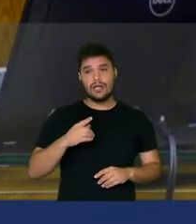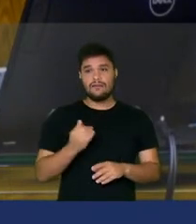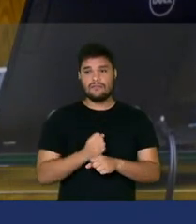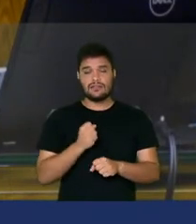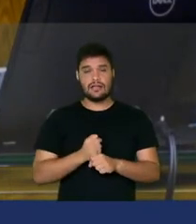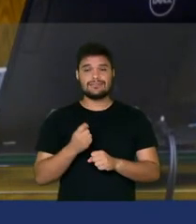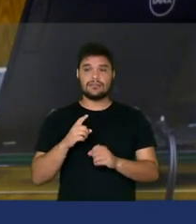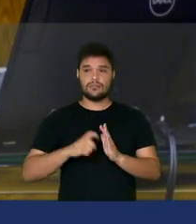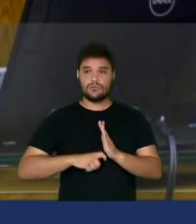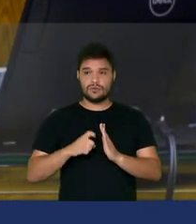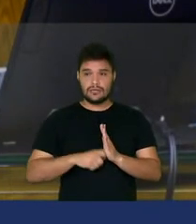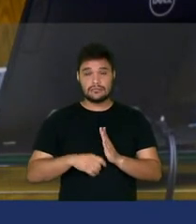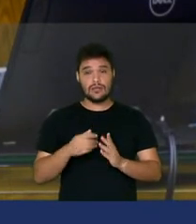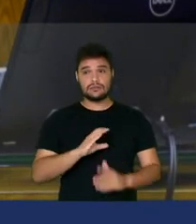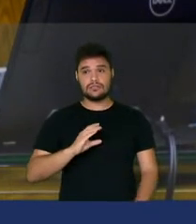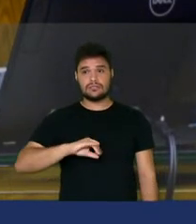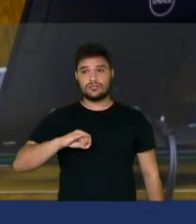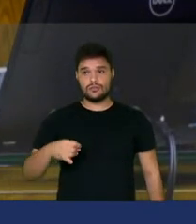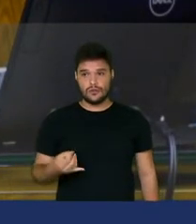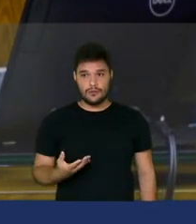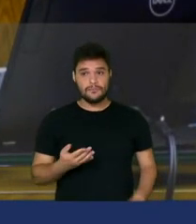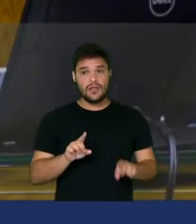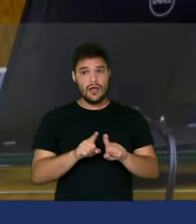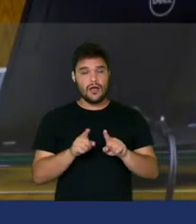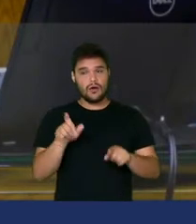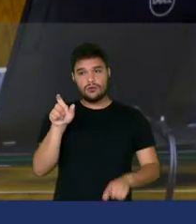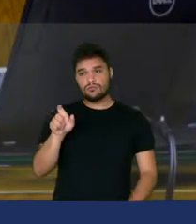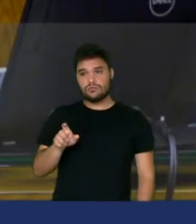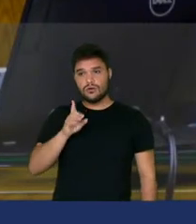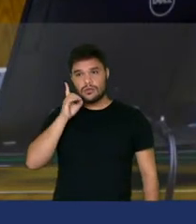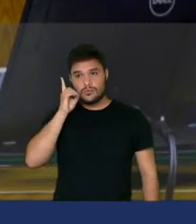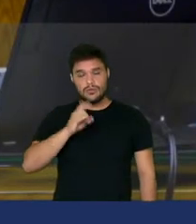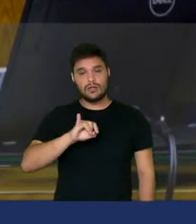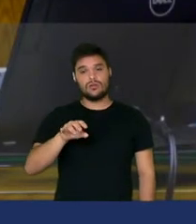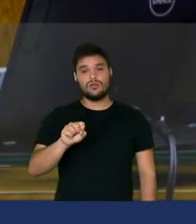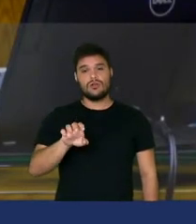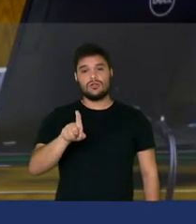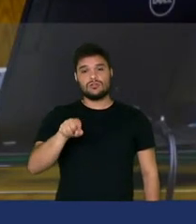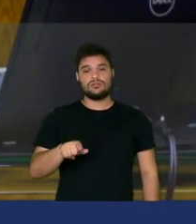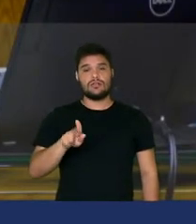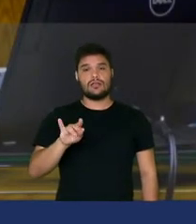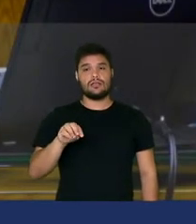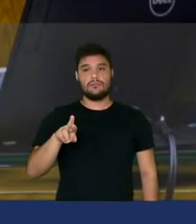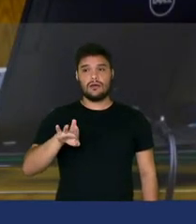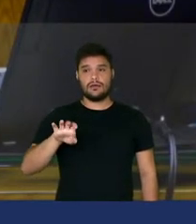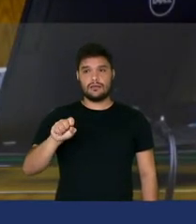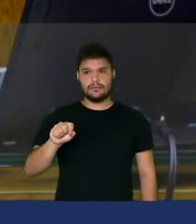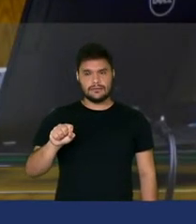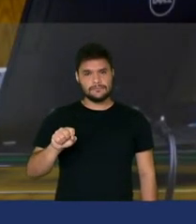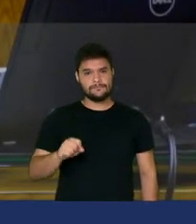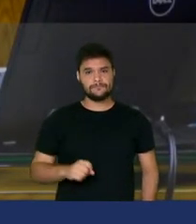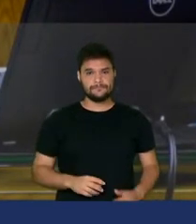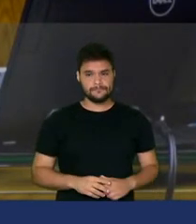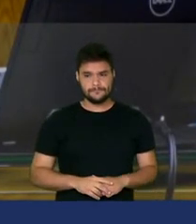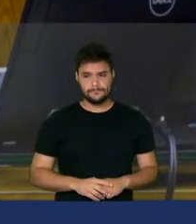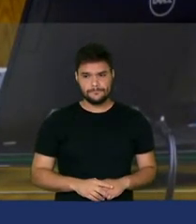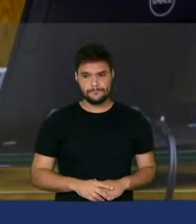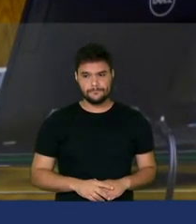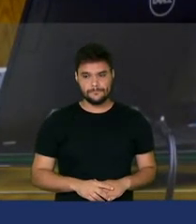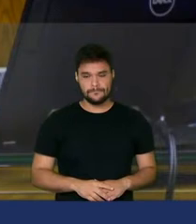DISCUSSÃO. O PROJETO FOI EMENDADO PELO PARECER DE CULTURA, TRIBUTAÇÃO, COMISSÃO DE CONSTITUIÇÃO E